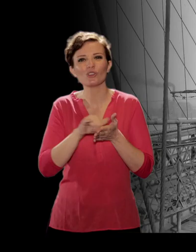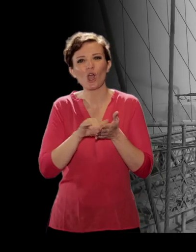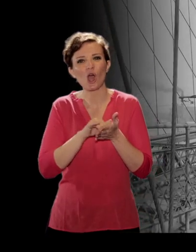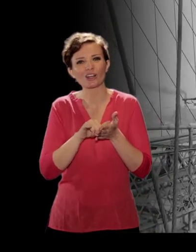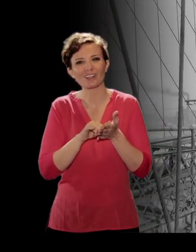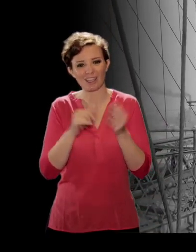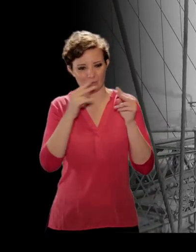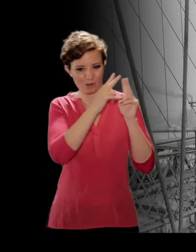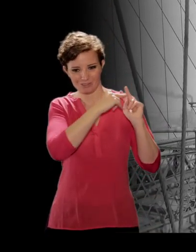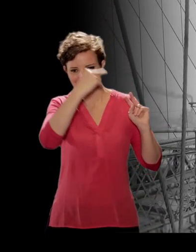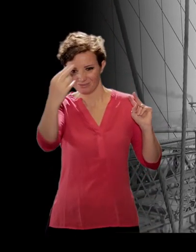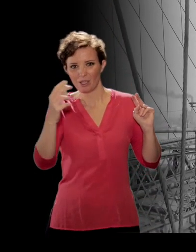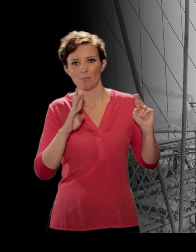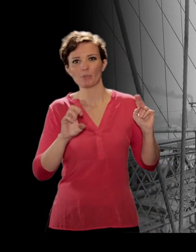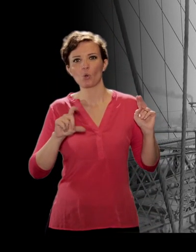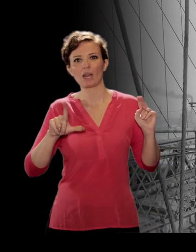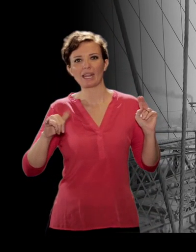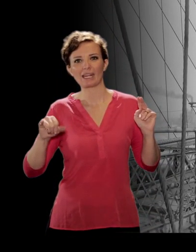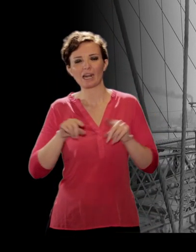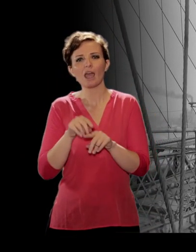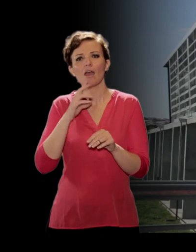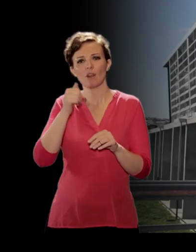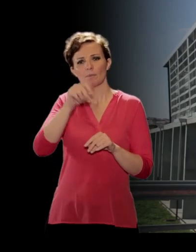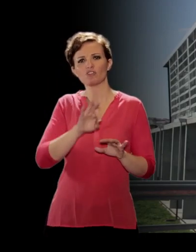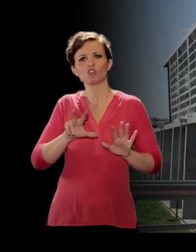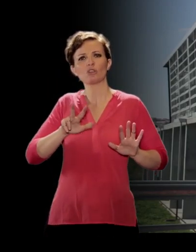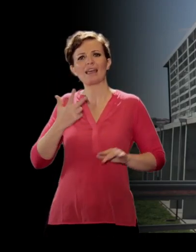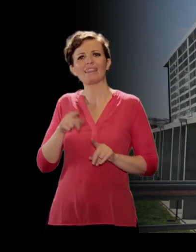che aveva una luce della campata centrale di 486 metri,